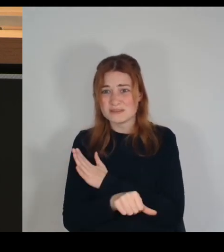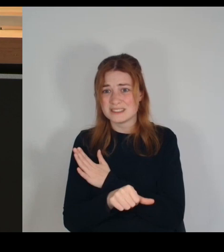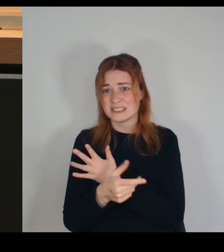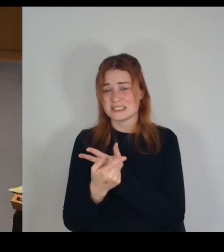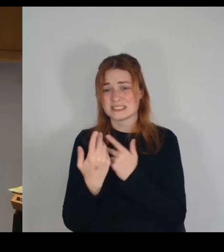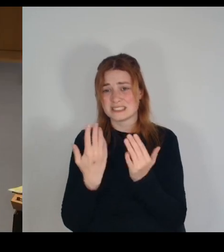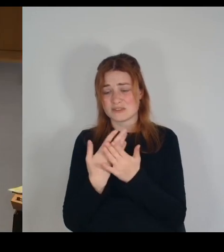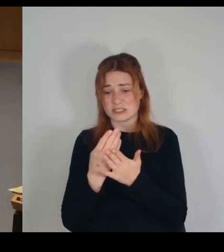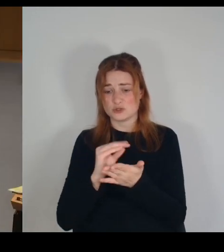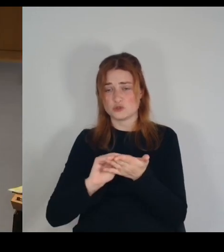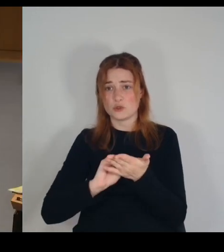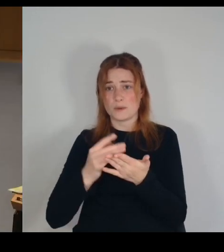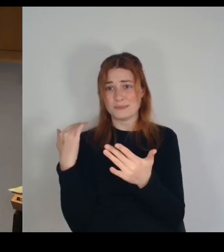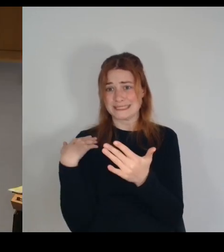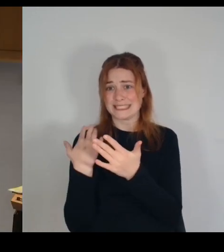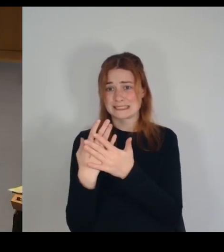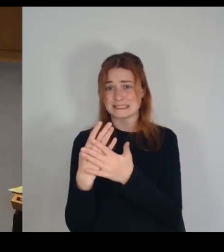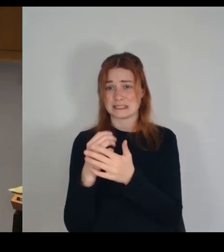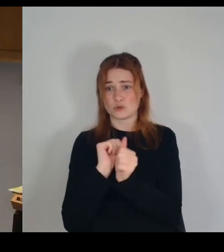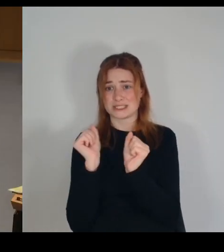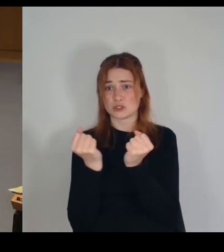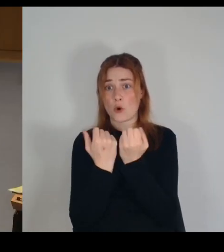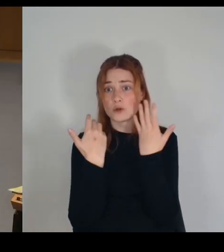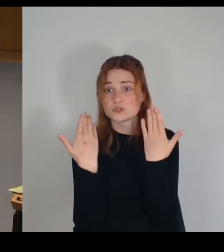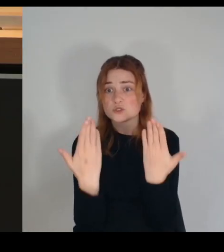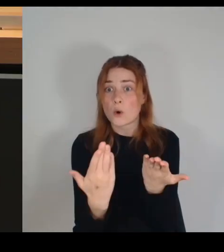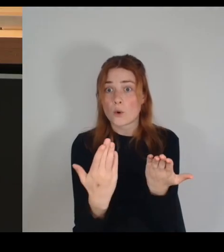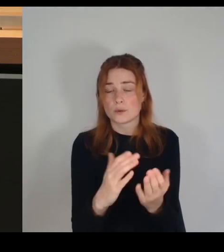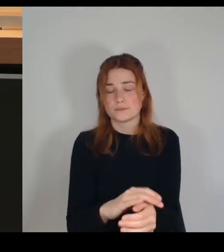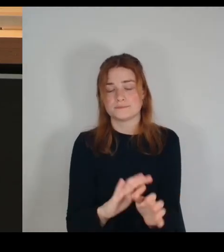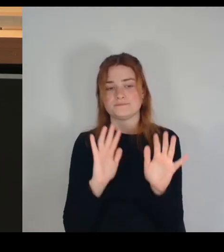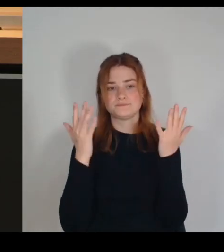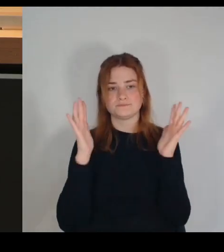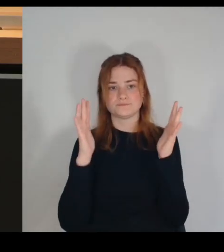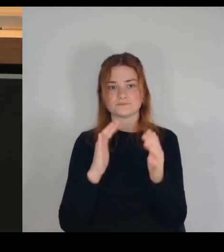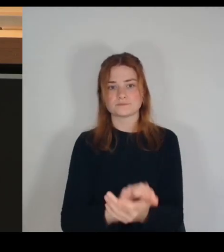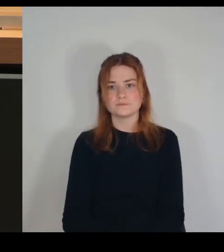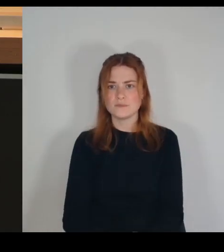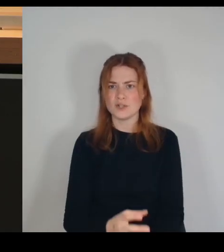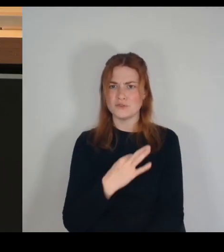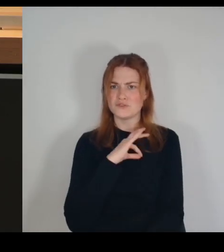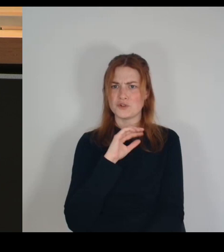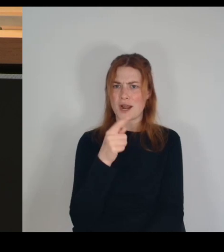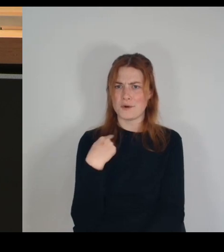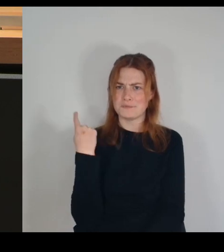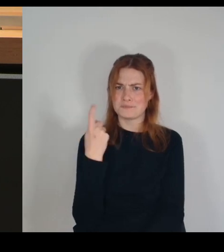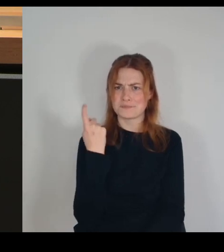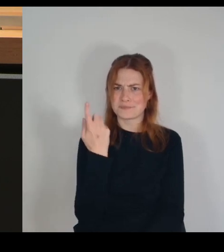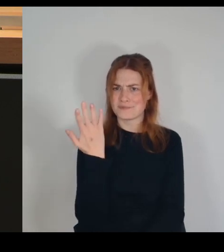Und bemerkenswert finde ich auch die finde ich auch die die Äußerung der GebäudereinigerInnung zu dieser AG.